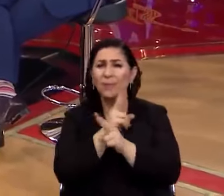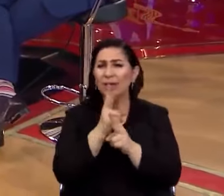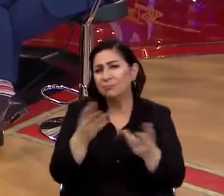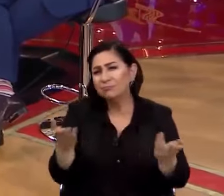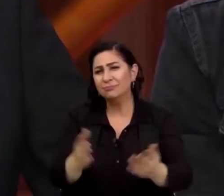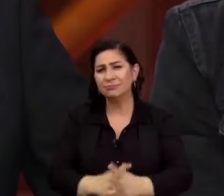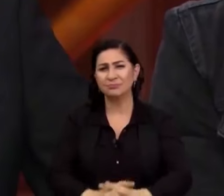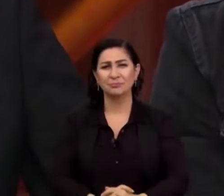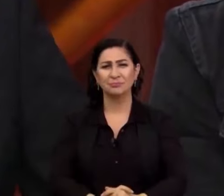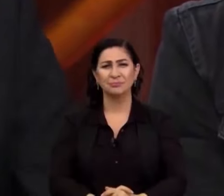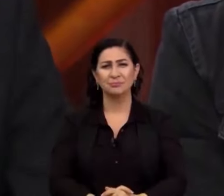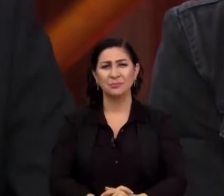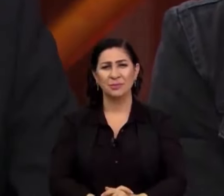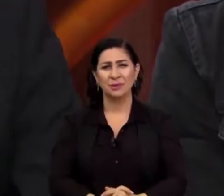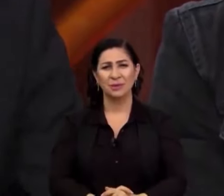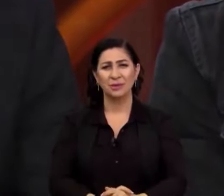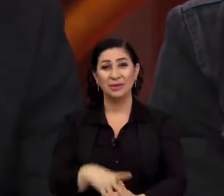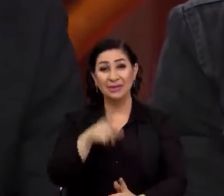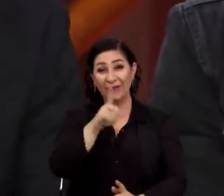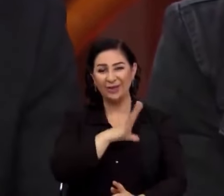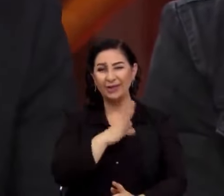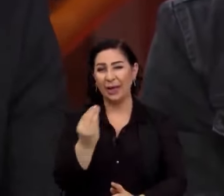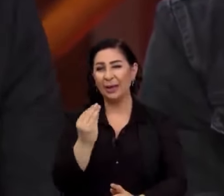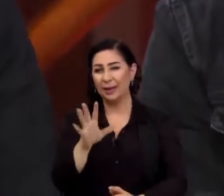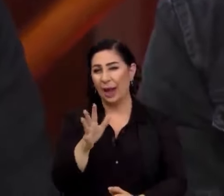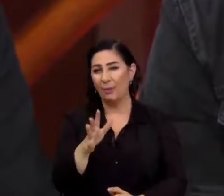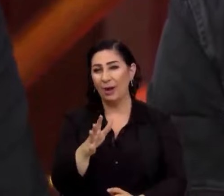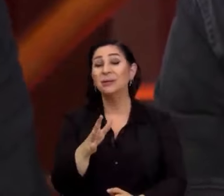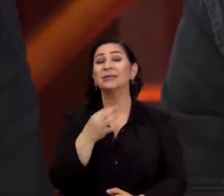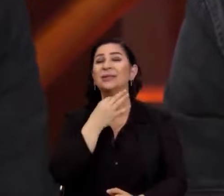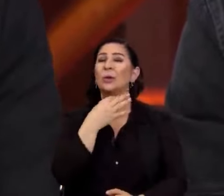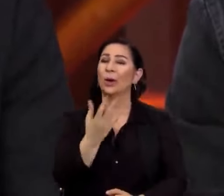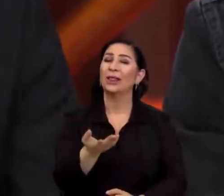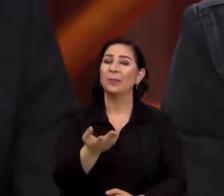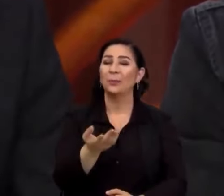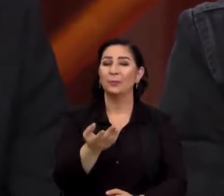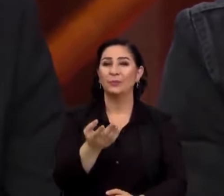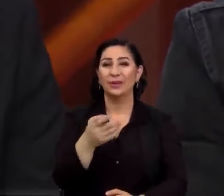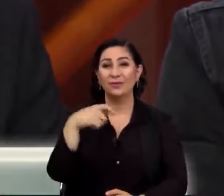Yani aslında sen varsan İyidir ya Teşekkür ederim de yani Roman çok iyi